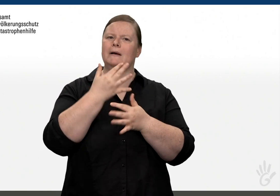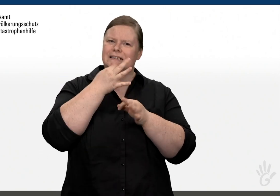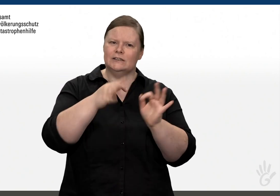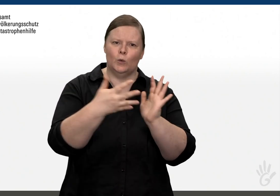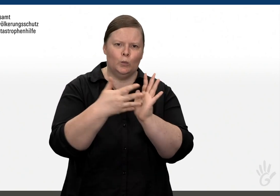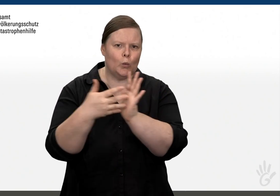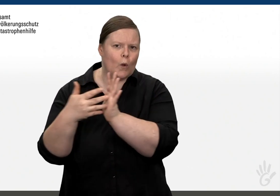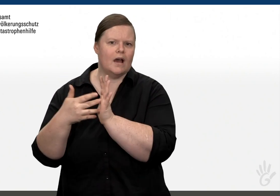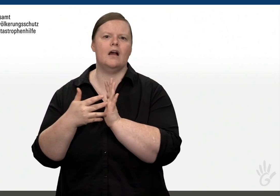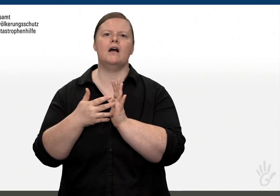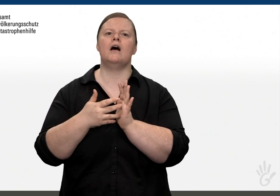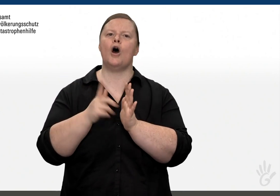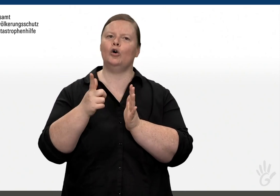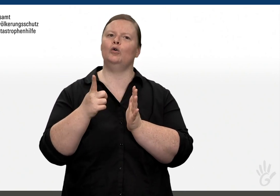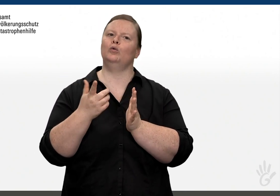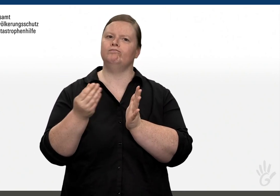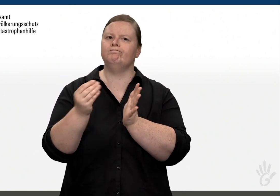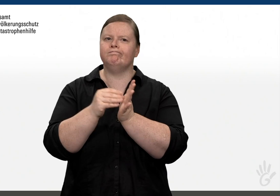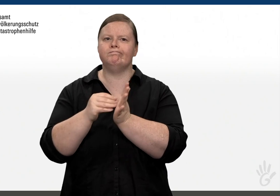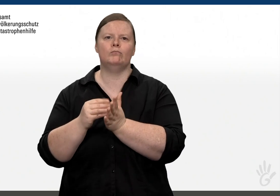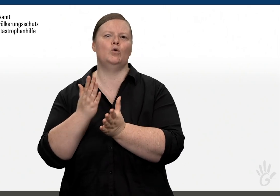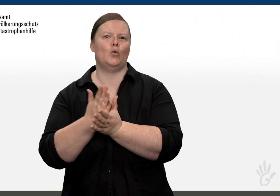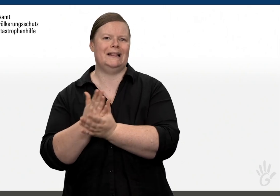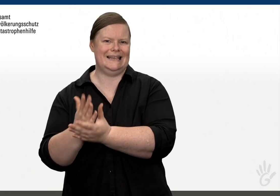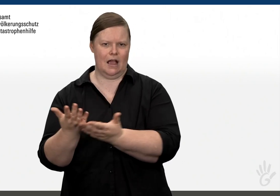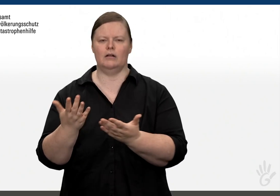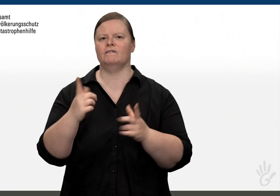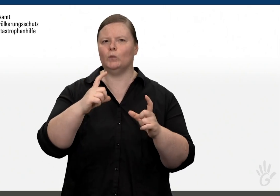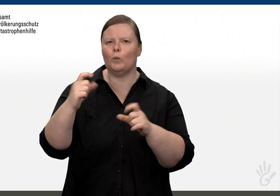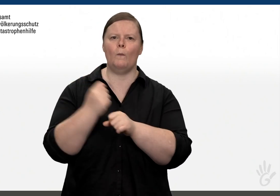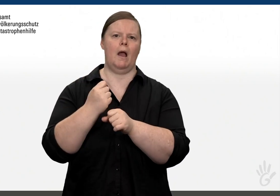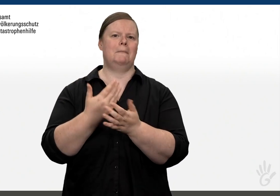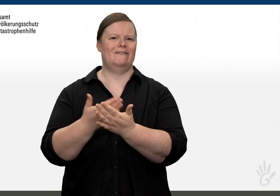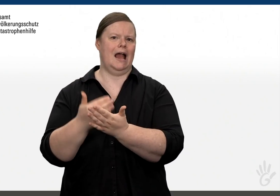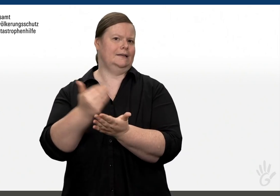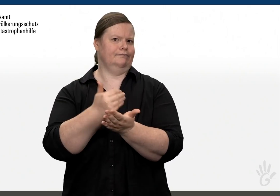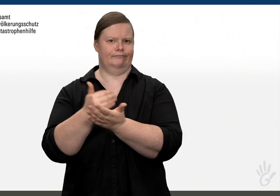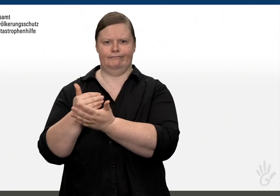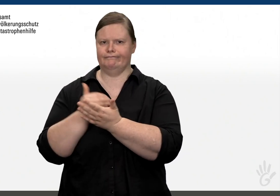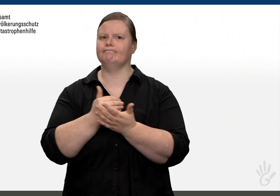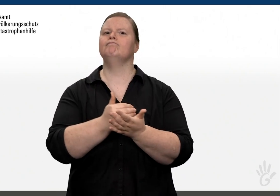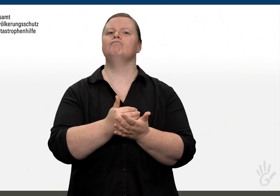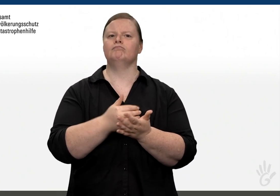genau kontrollieren und dokumentieren,